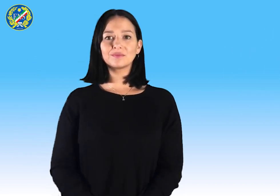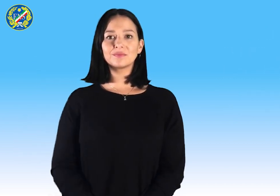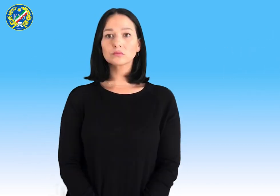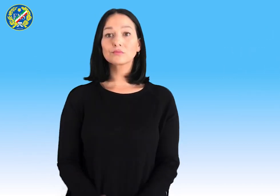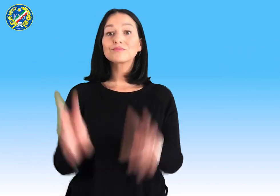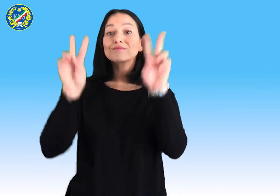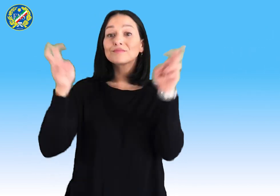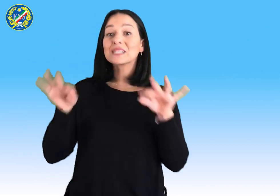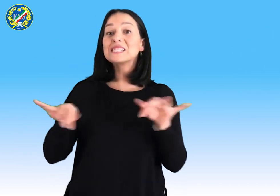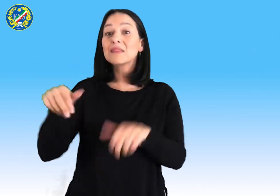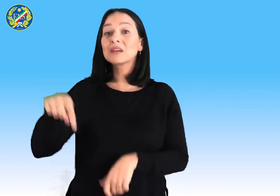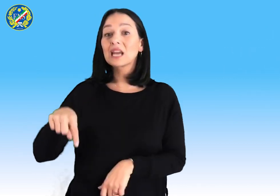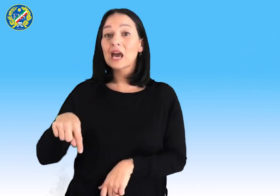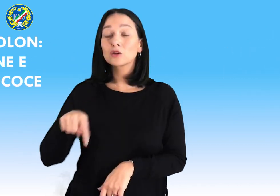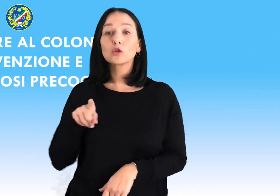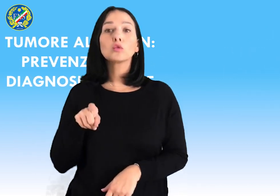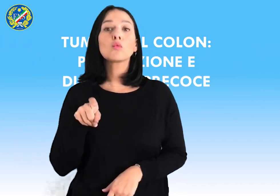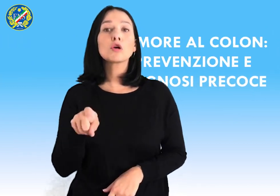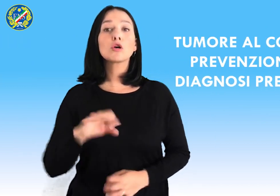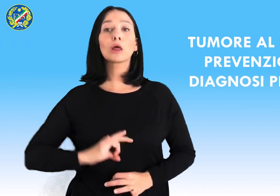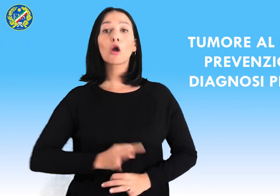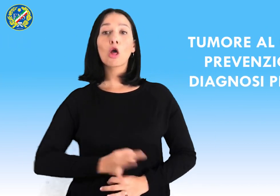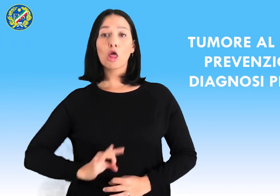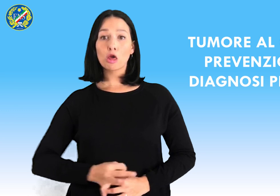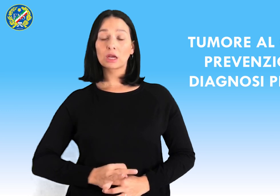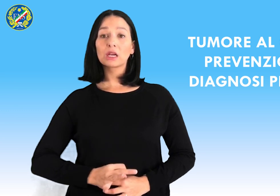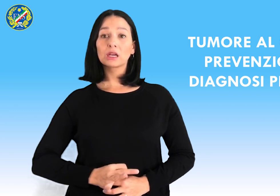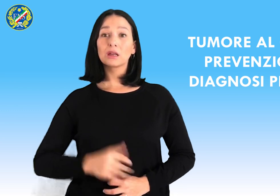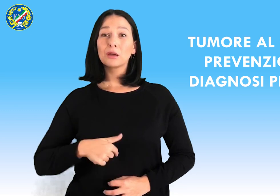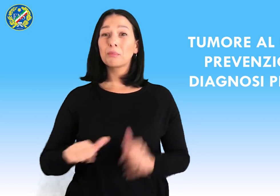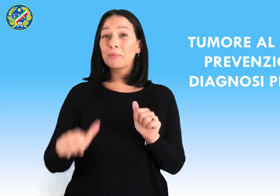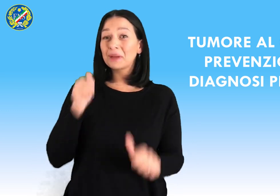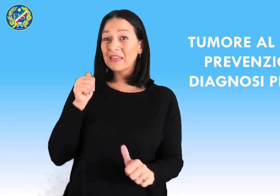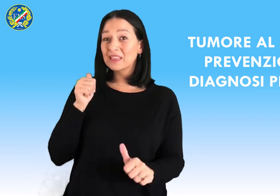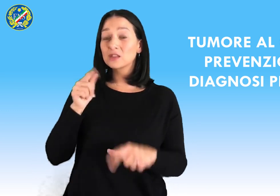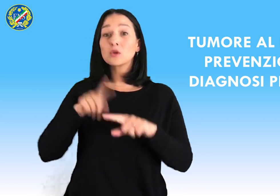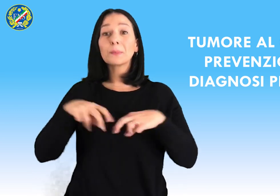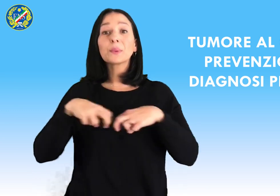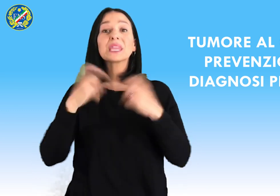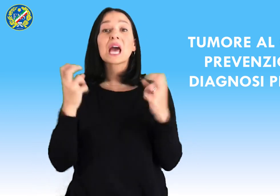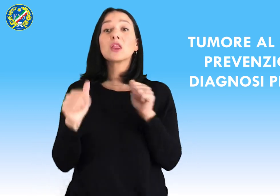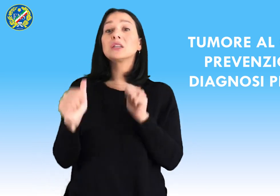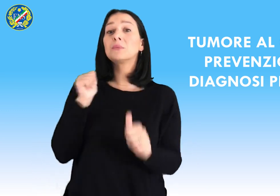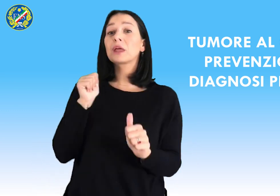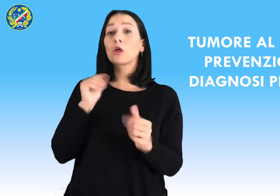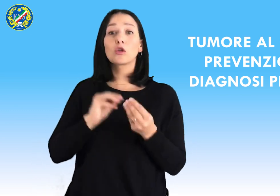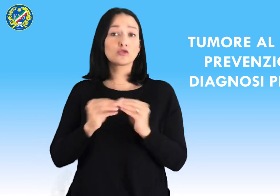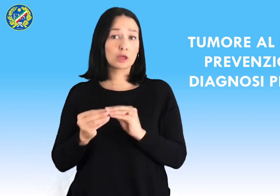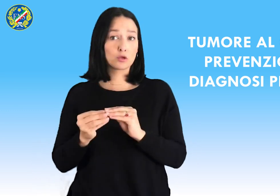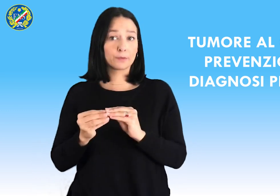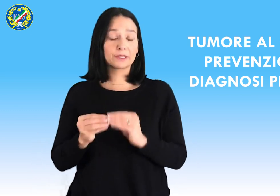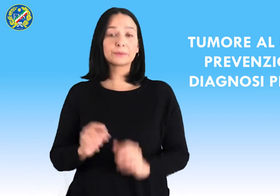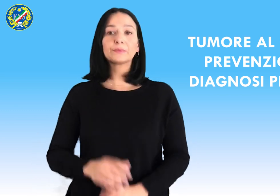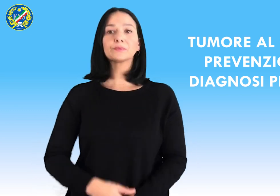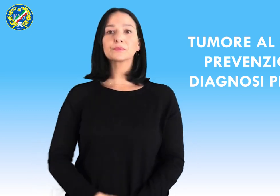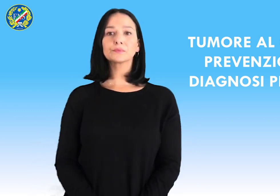Il titolo del suo seminario sarà “Tumore al colon: prevenzione e diagnosi precoce”.